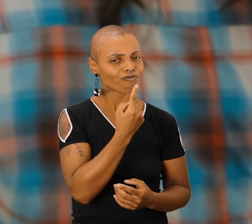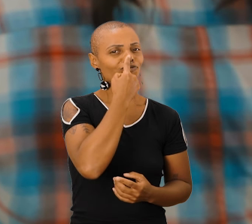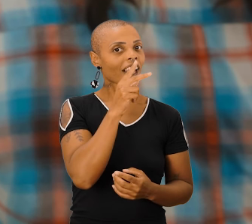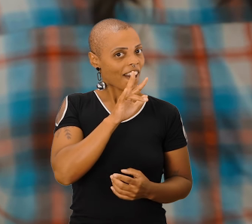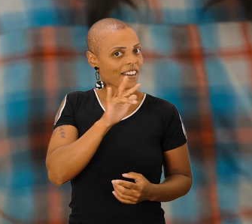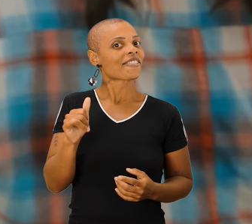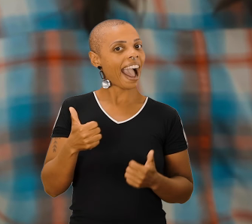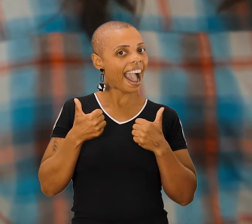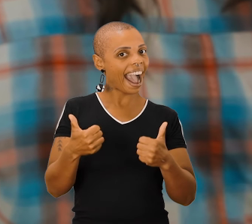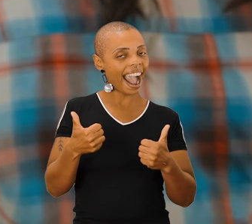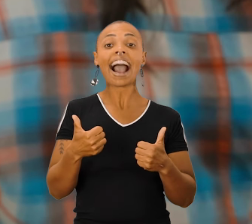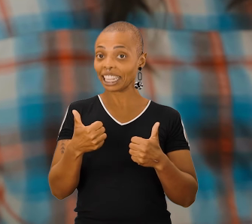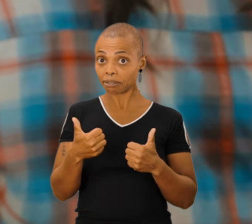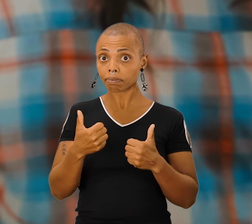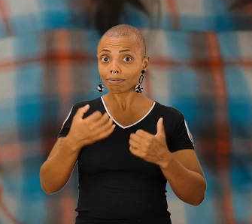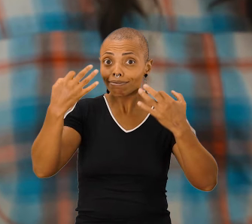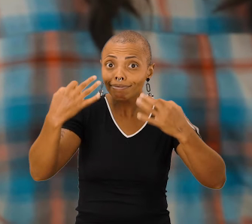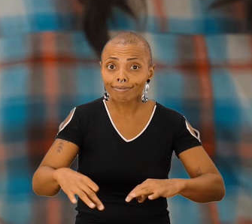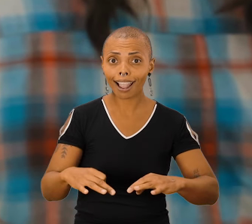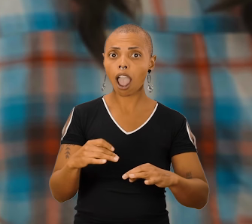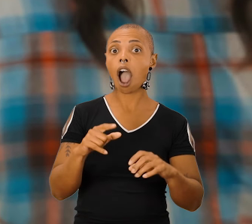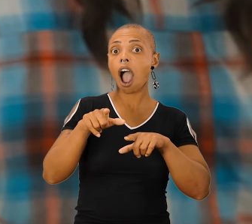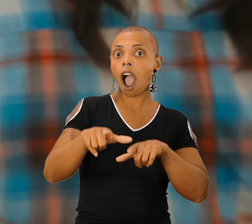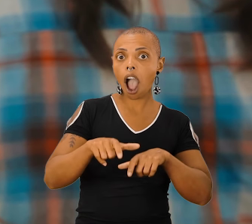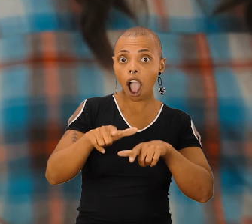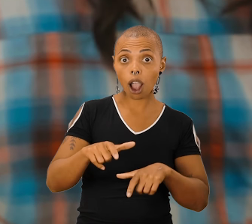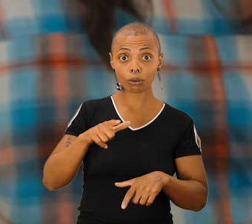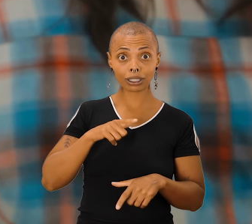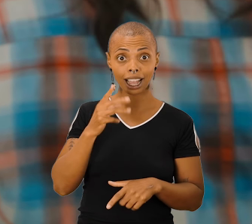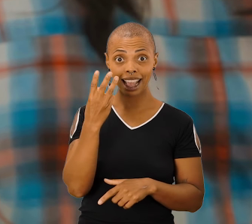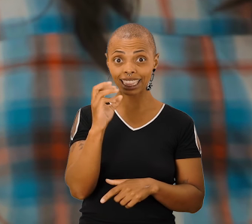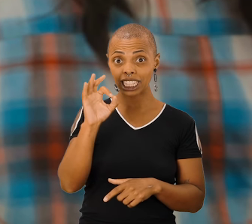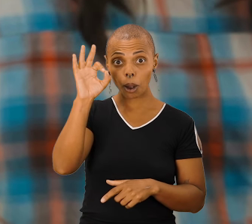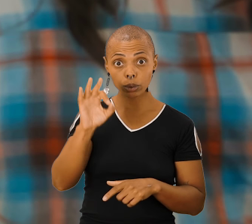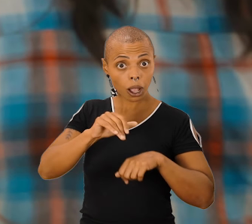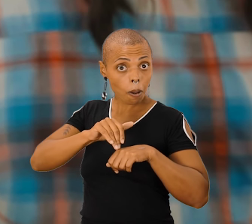É exatamente isso! O Agro representa mais de 30% do PIB do Brasil.